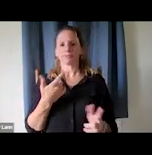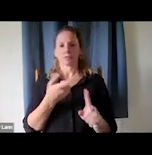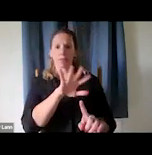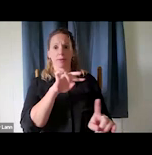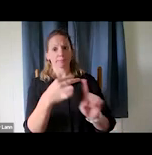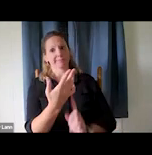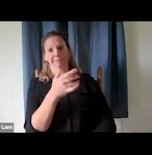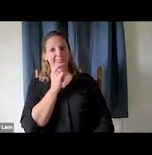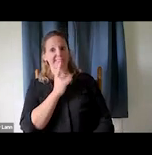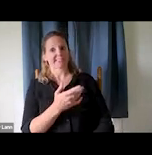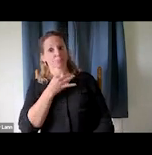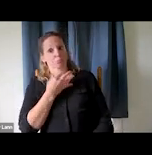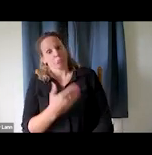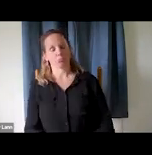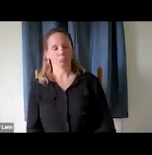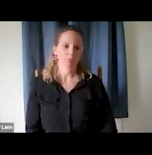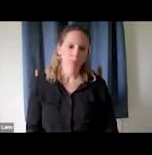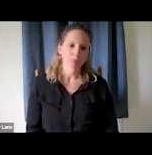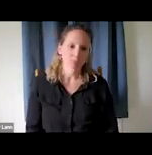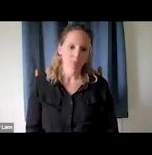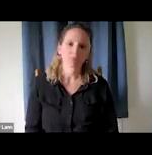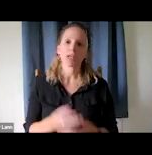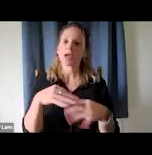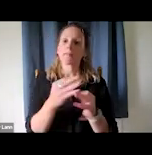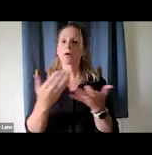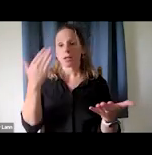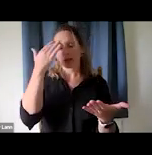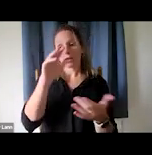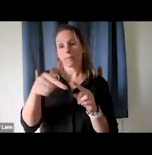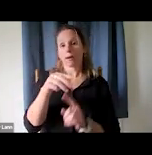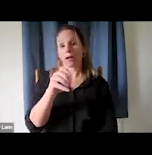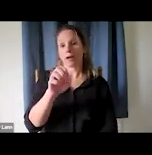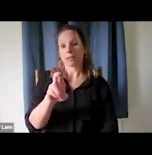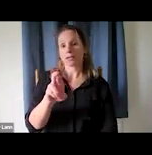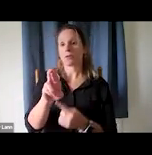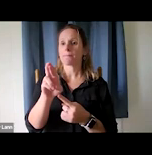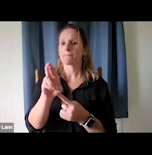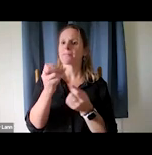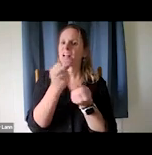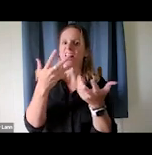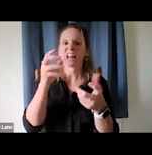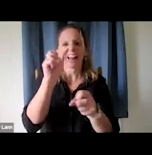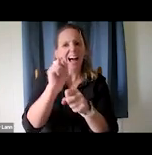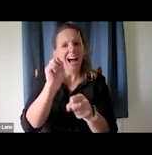aunque a veces me lo pregunto. Lo importante que hay que saber sobre un MSR es que trabajamos mucho en ellos,